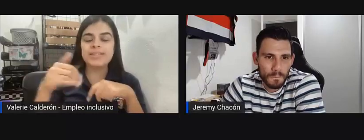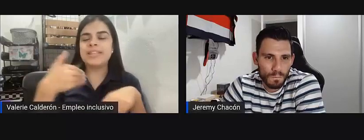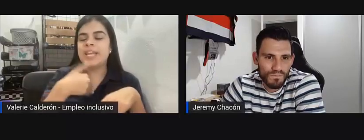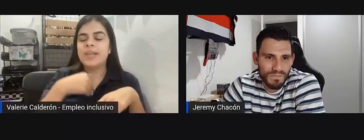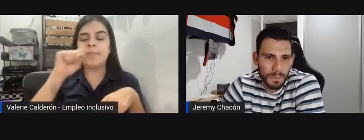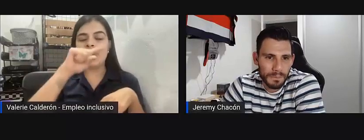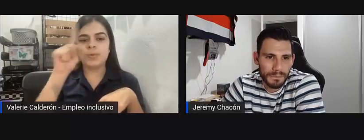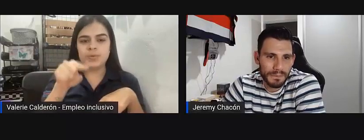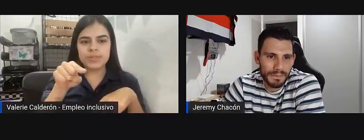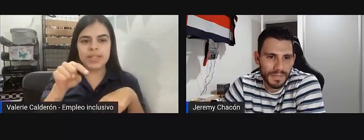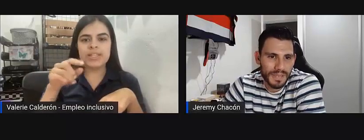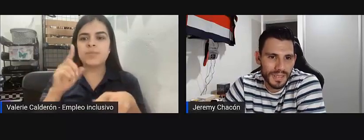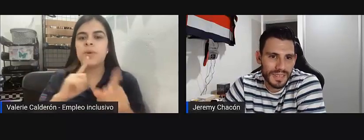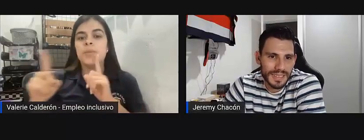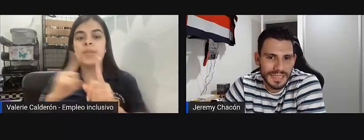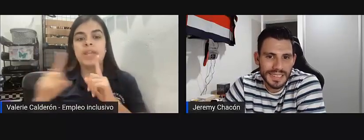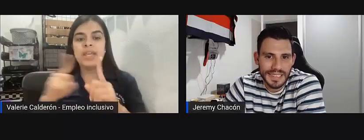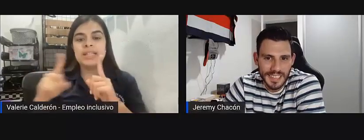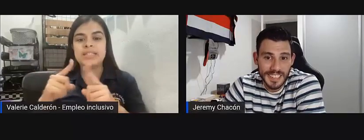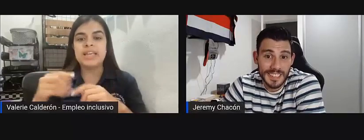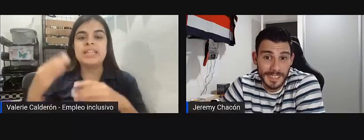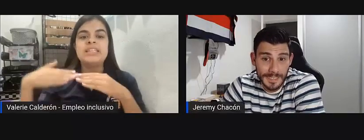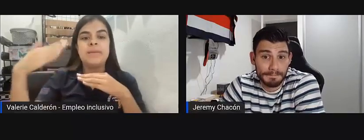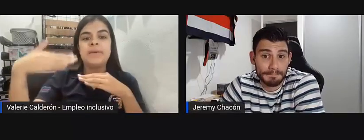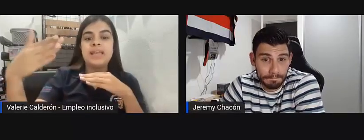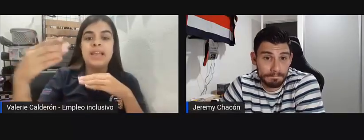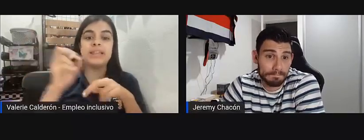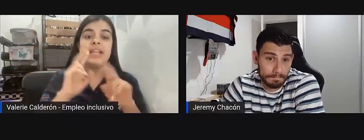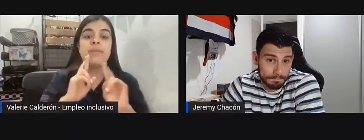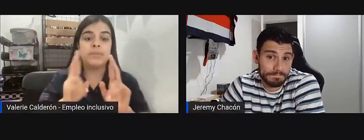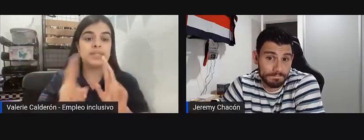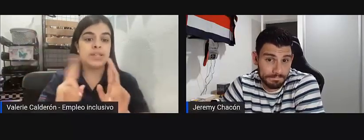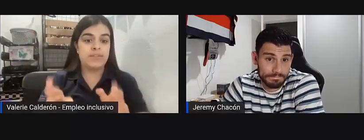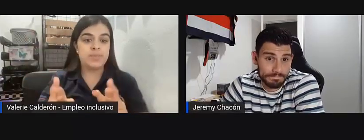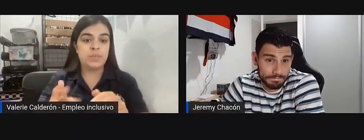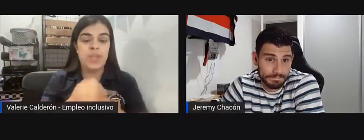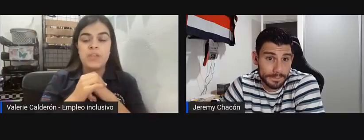si tienen preguntas las pueden poner en el chat y ya Más adelante las vamos a estar respondiendo